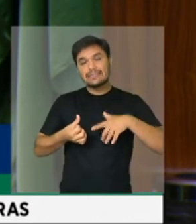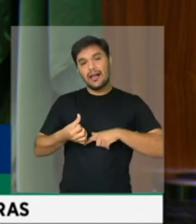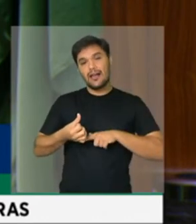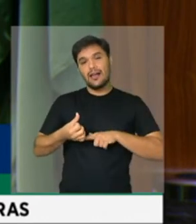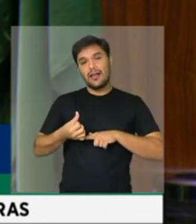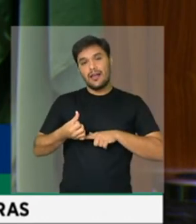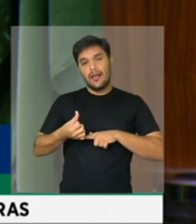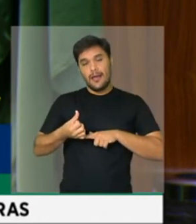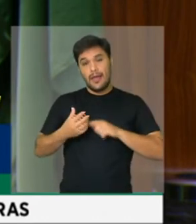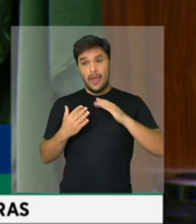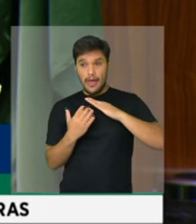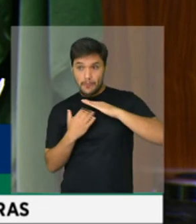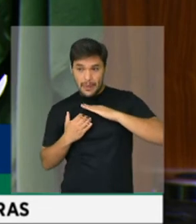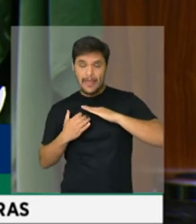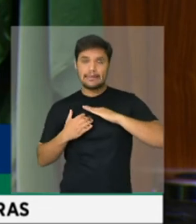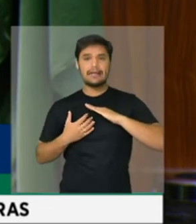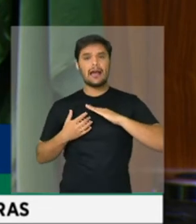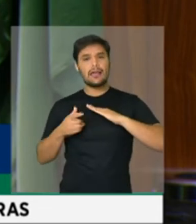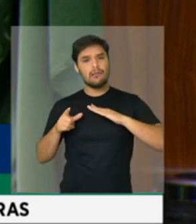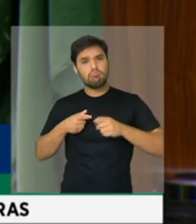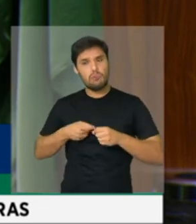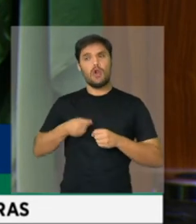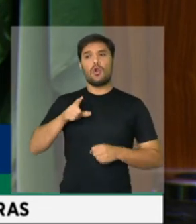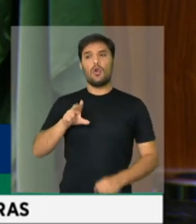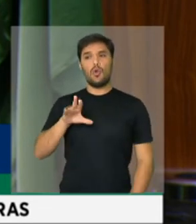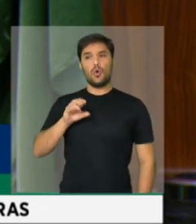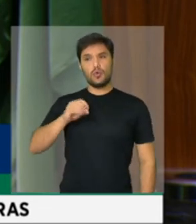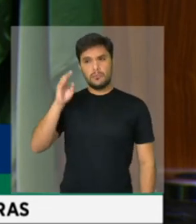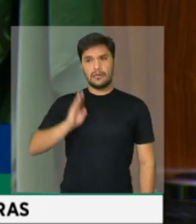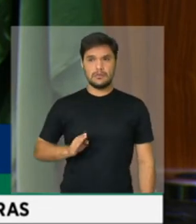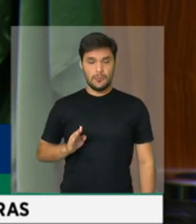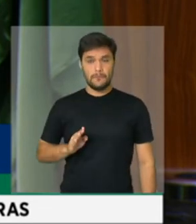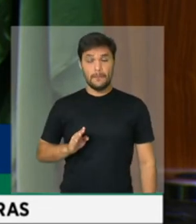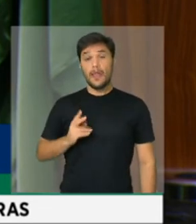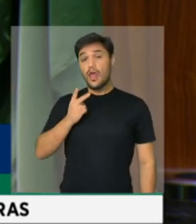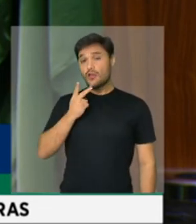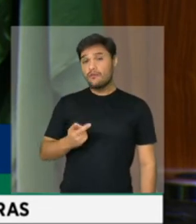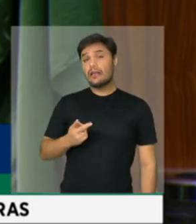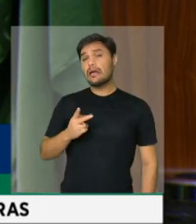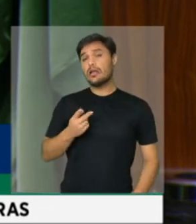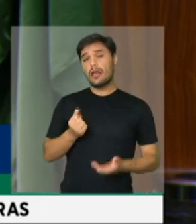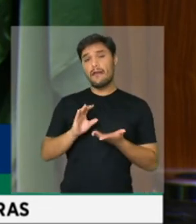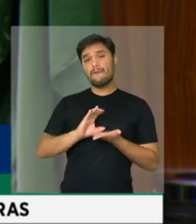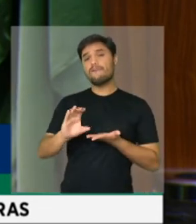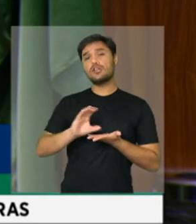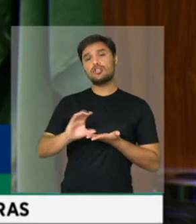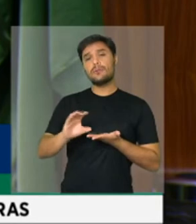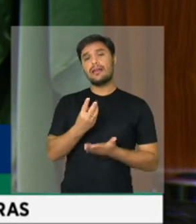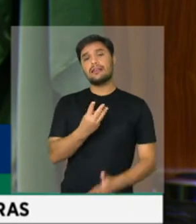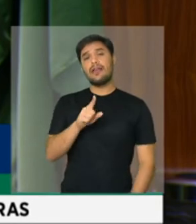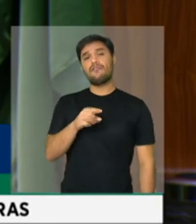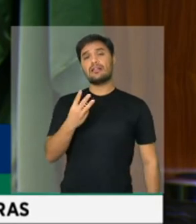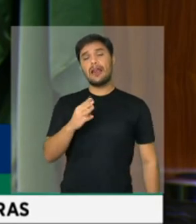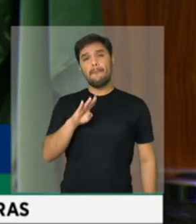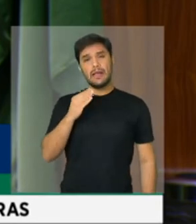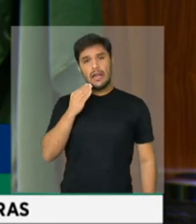SISTEMA ELETROBRAS... E AINDA DETÉM 45% DA TRANSMISSÃO DE ENERGIA. NÓS ESTAMOS FALANDO